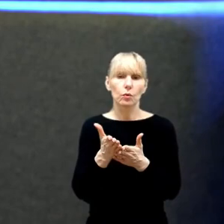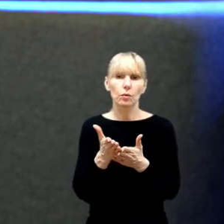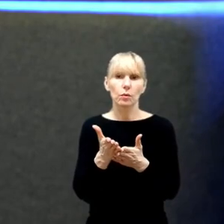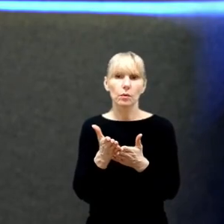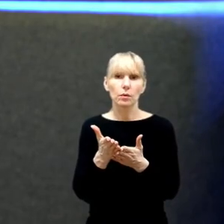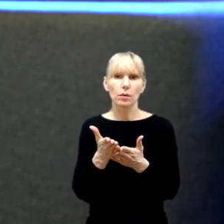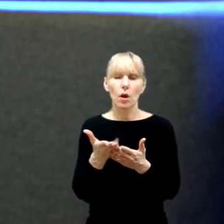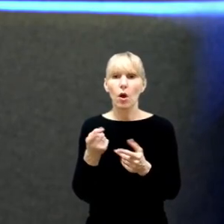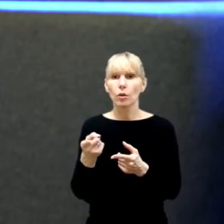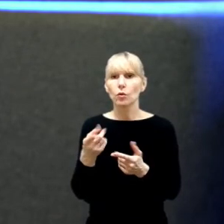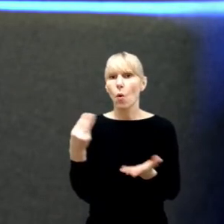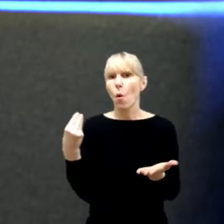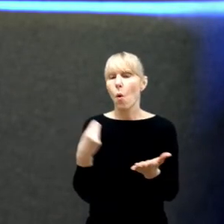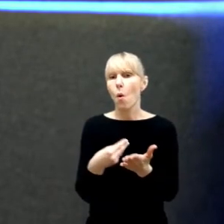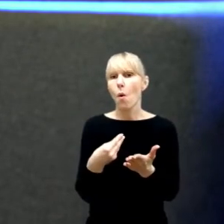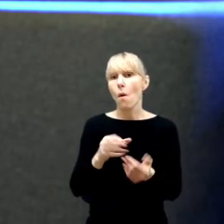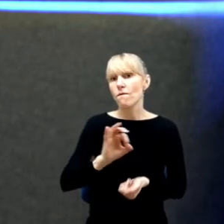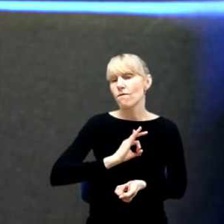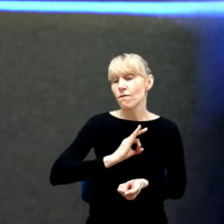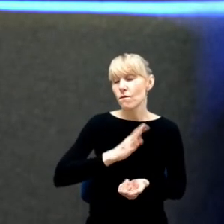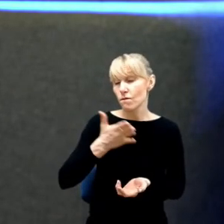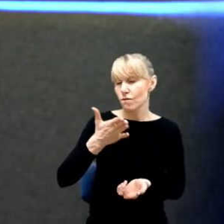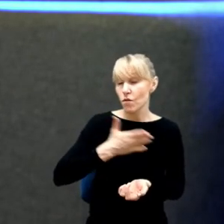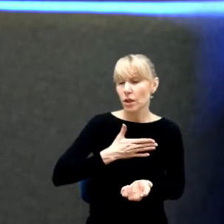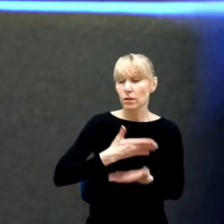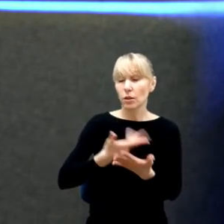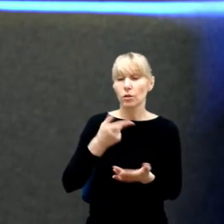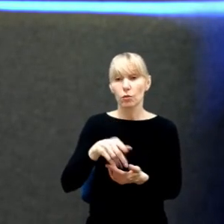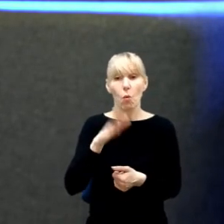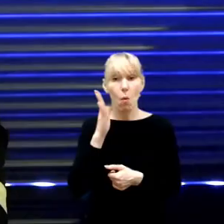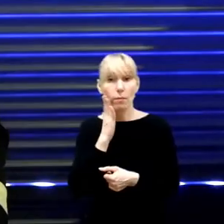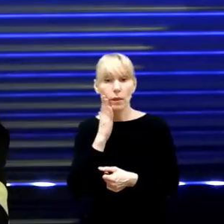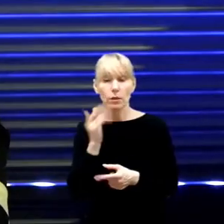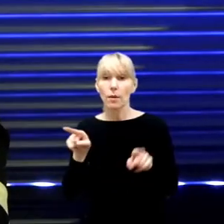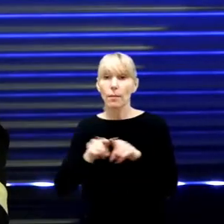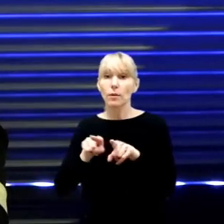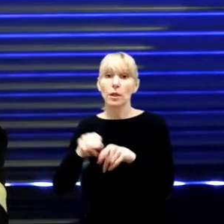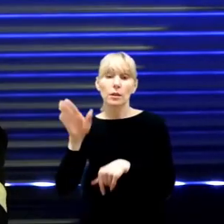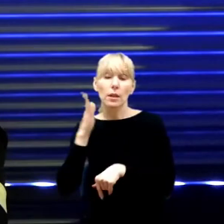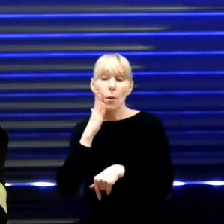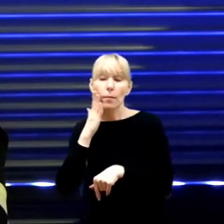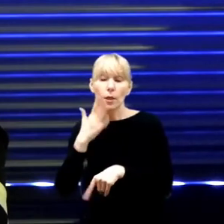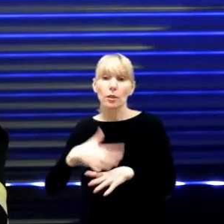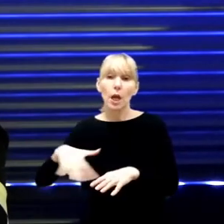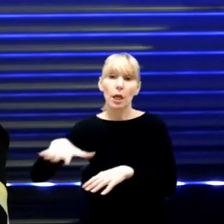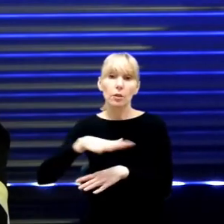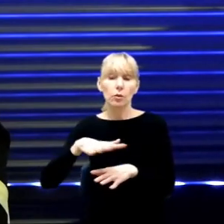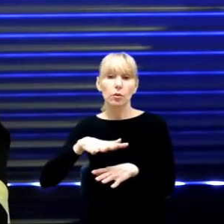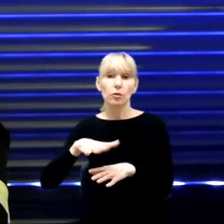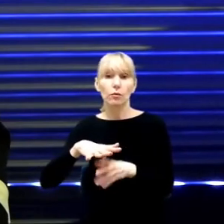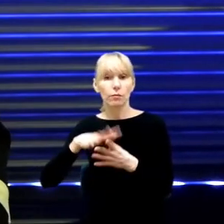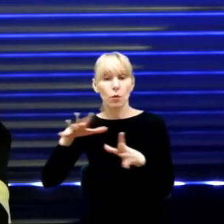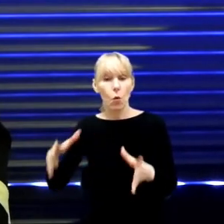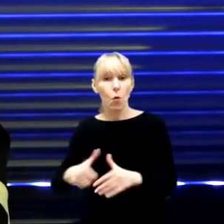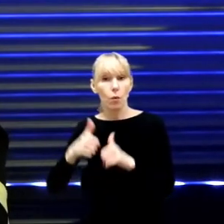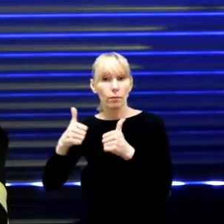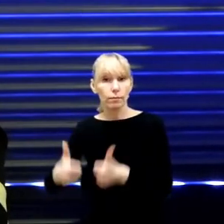w Polsce jest bardzo ważne, który być może też zakorzeni tutaj tych mieszkańców. Tutaj świetny przykład Mieszkania Na Start, które, no zobaczymy